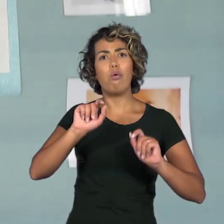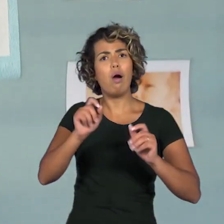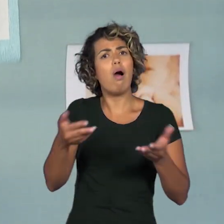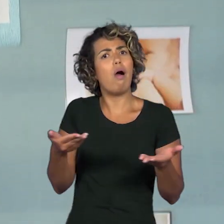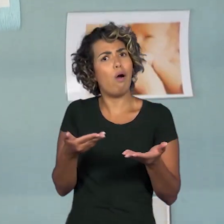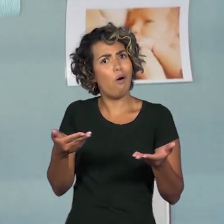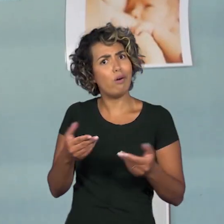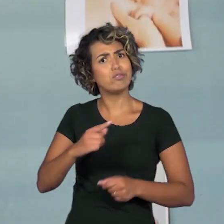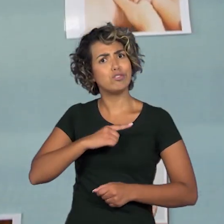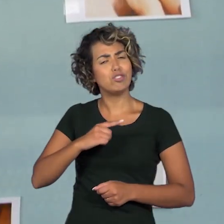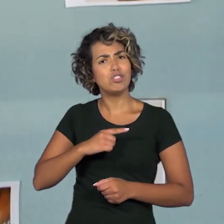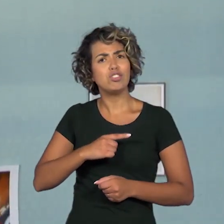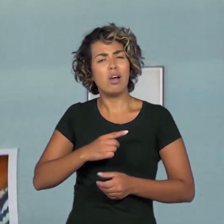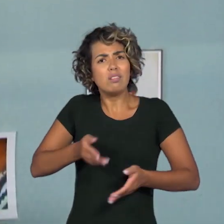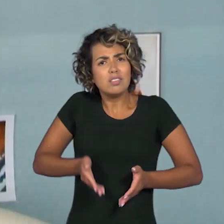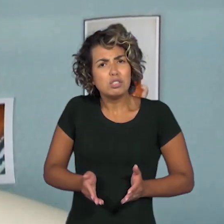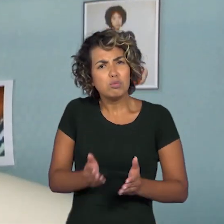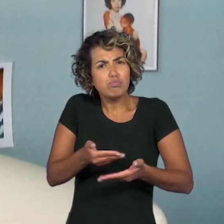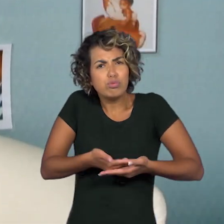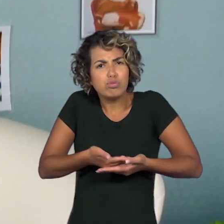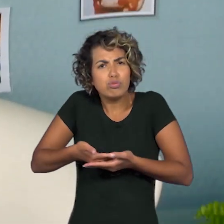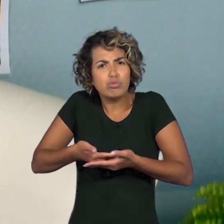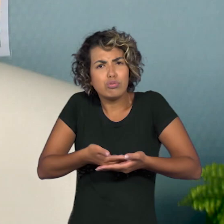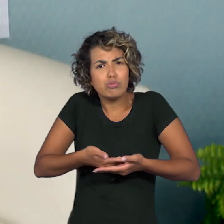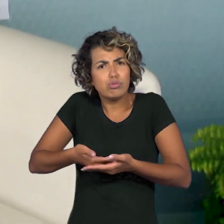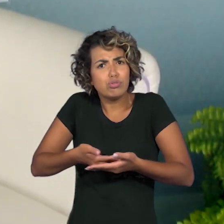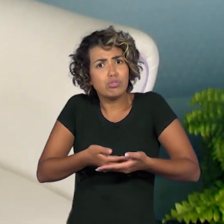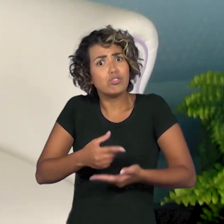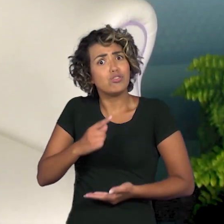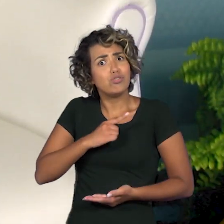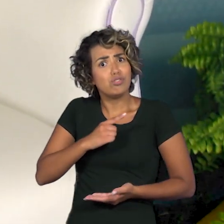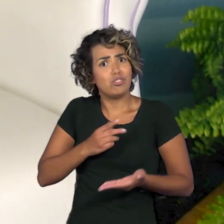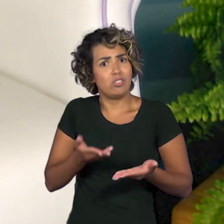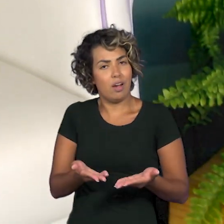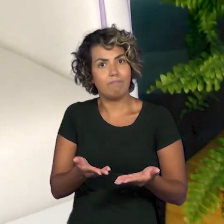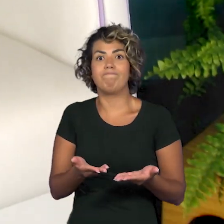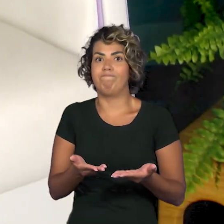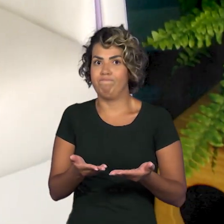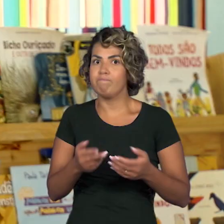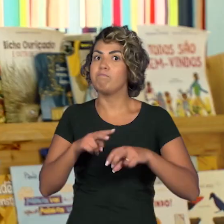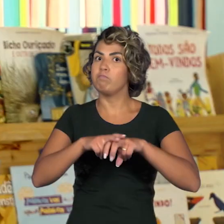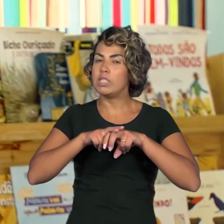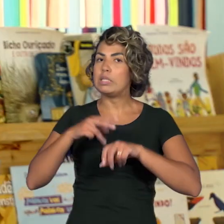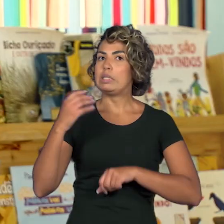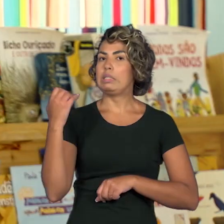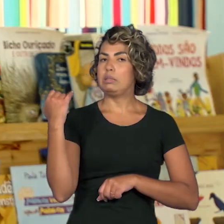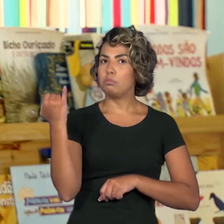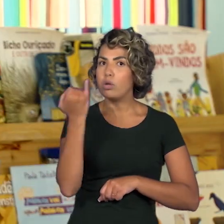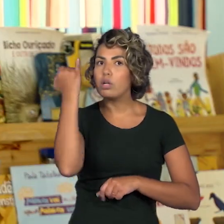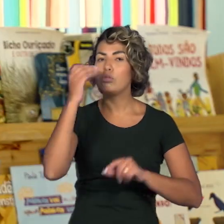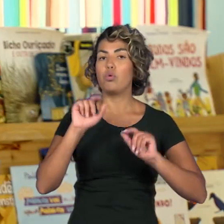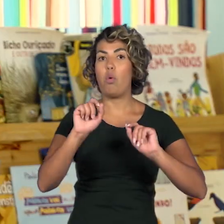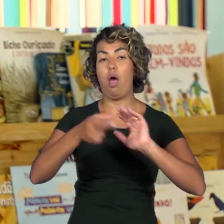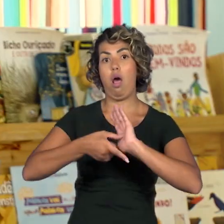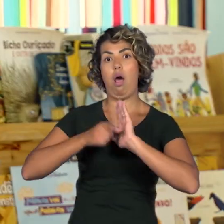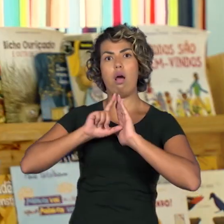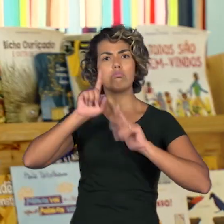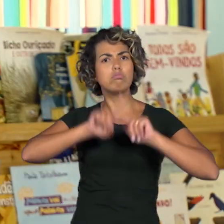ATUALMENTE, BEBÊS RECÉM NASCIDOS NOS NOSSOS CEIS. POR ESTA RAZÃO, ESTAMOS ORGANIZANDO MATERIAIS DE ESTUDO